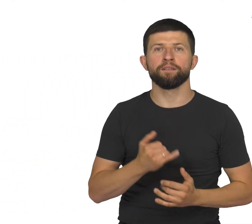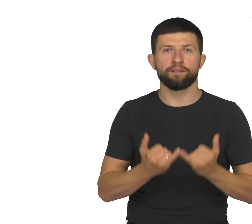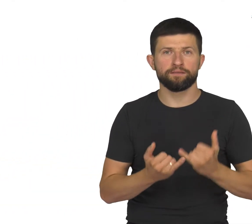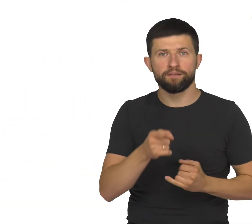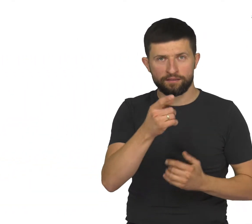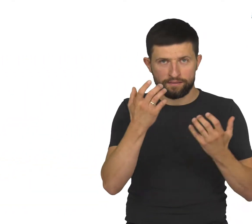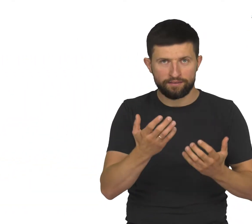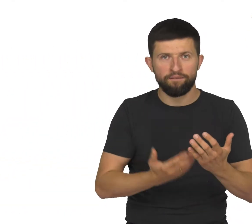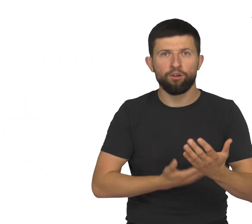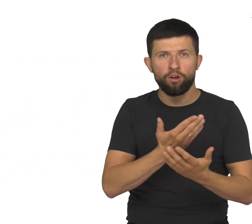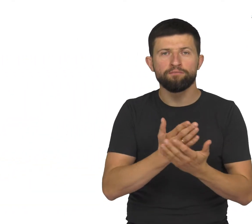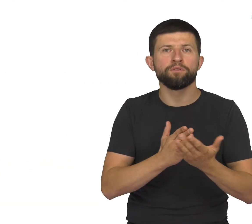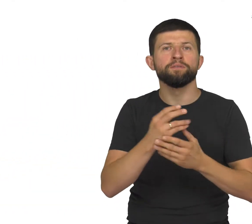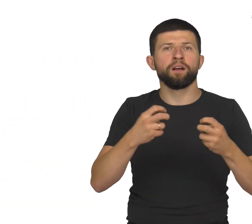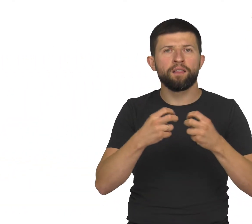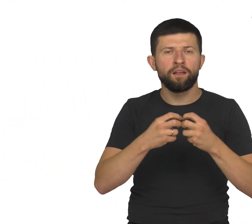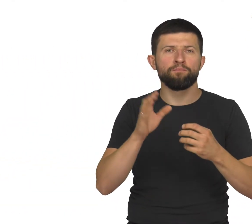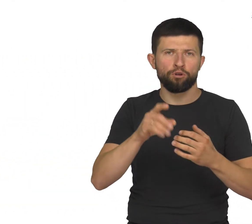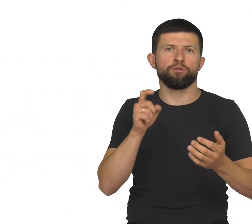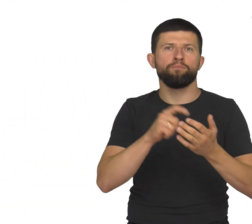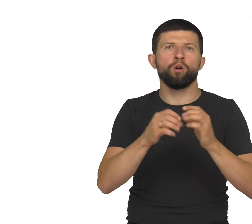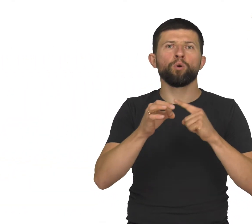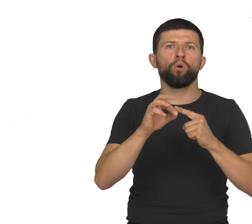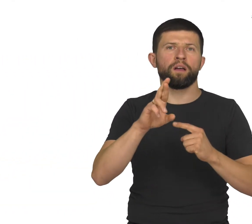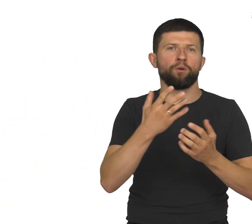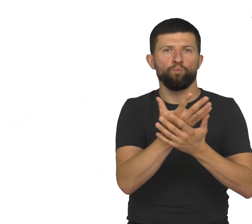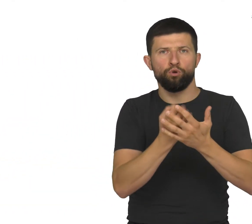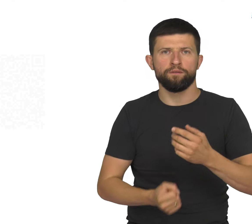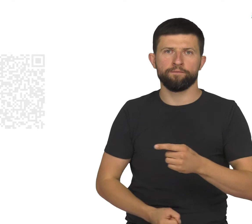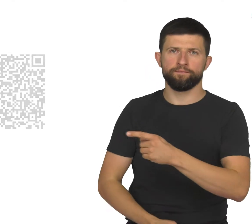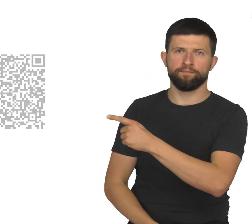Ewentualnie, można użyć kodu QR.